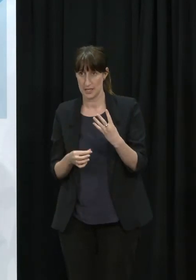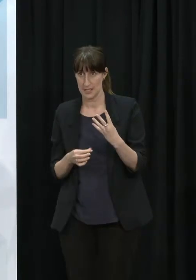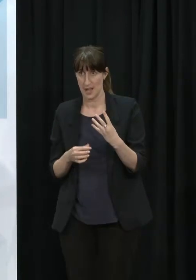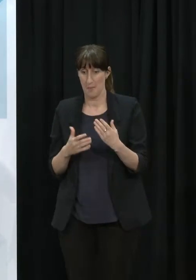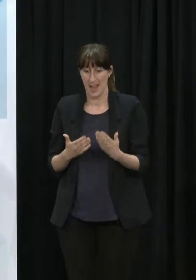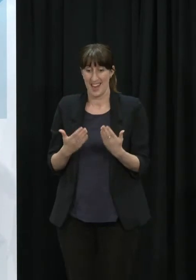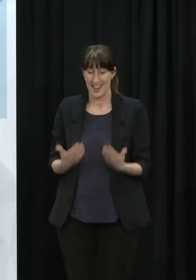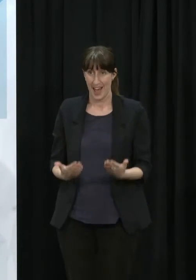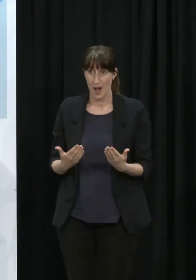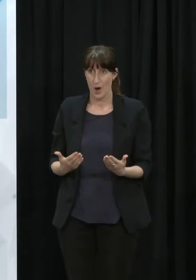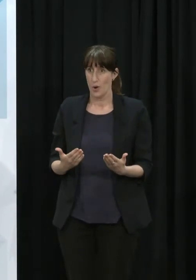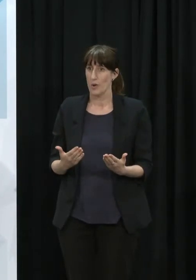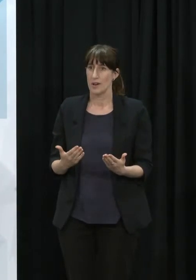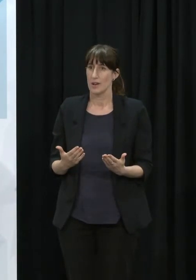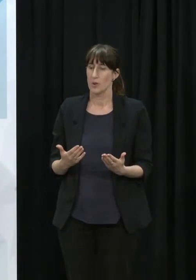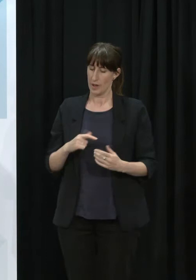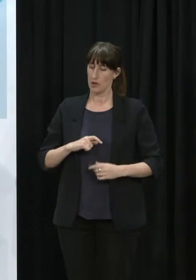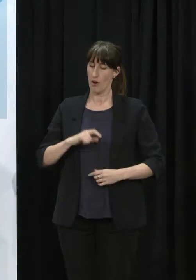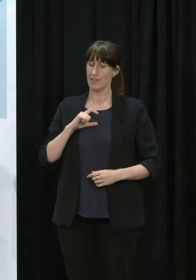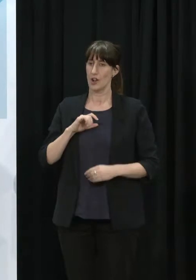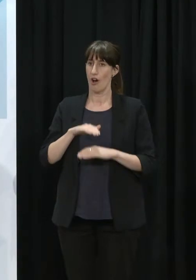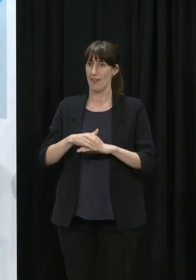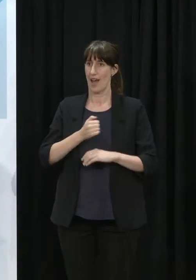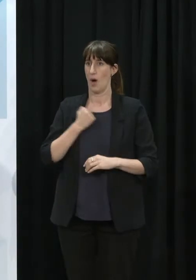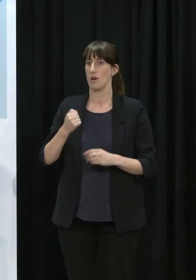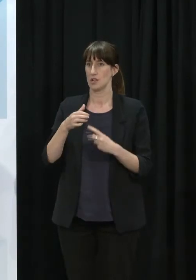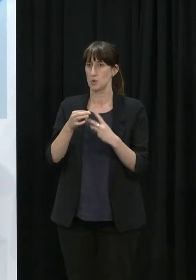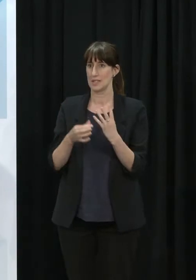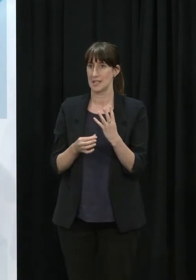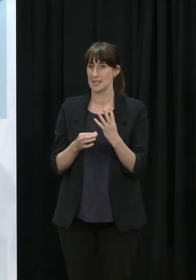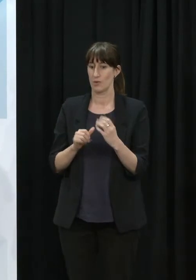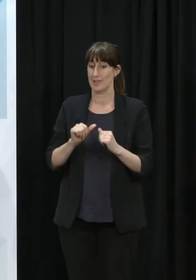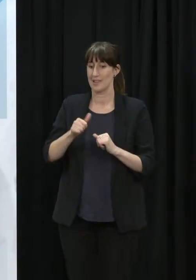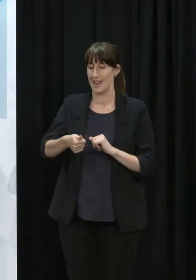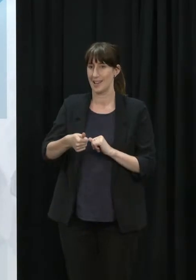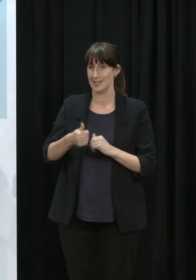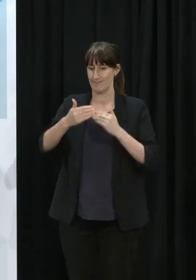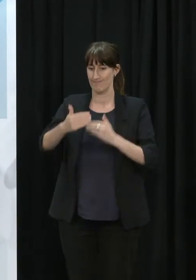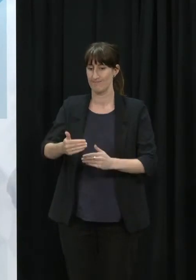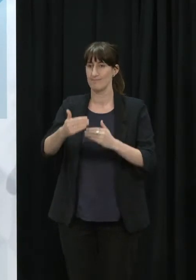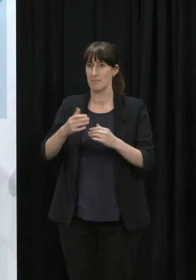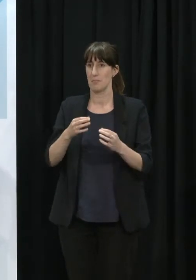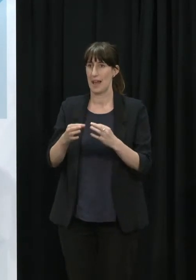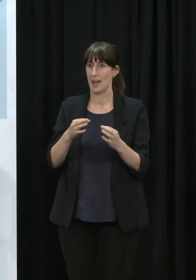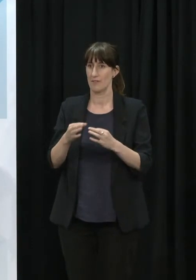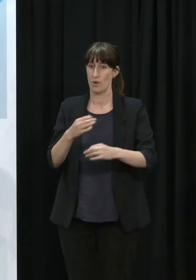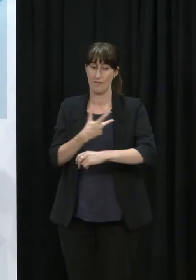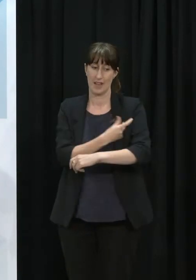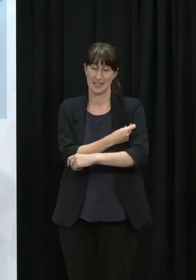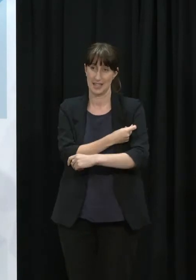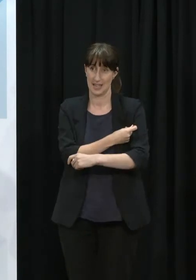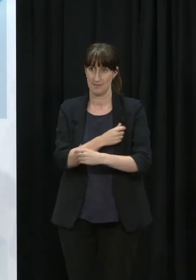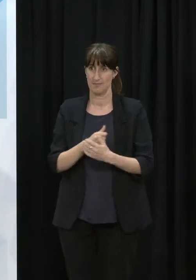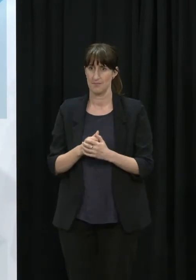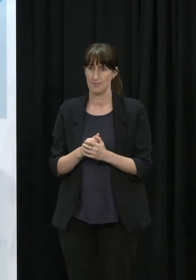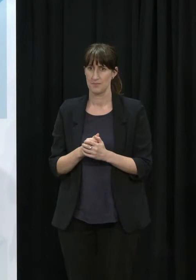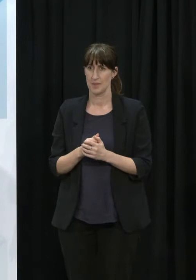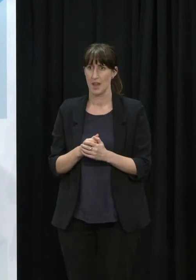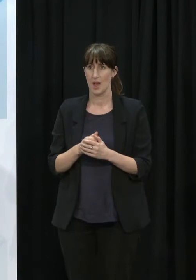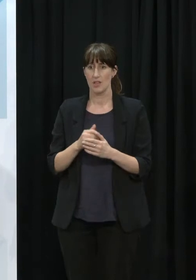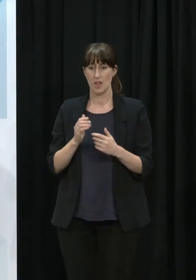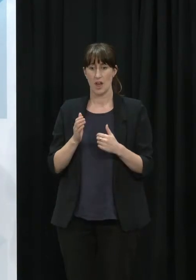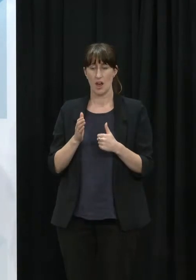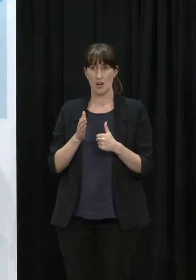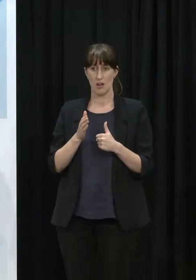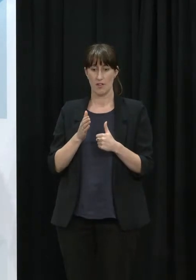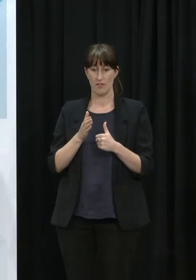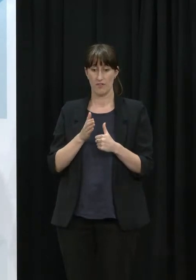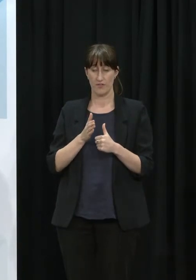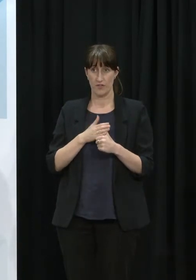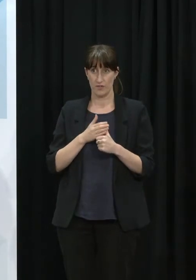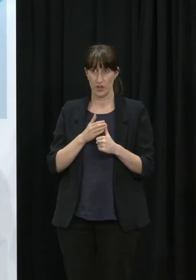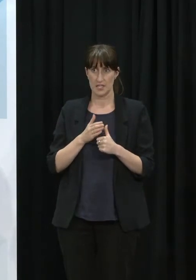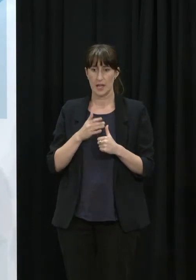ki nga whiringa ka mahia e